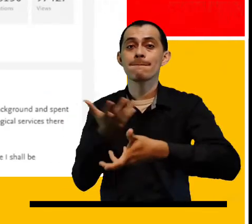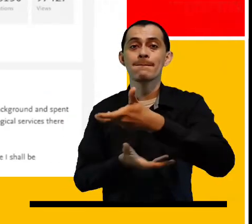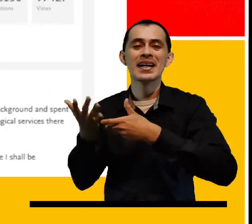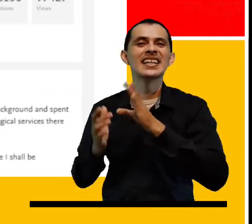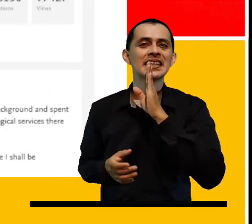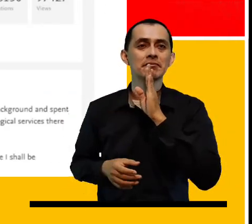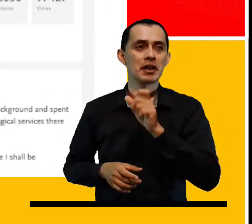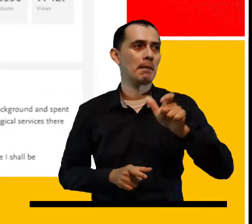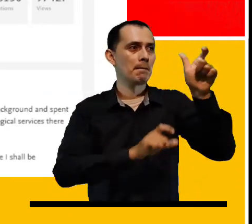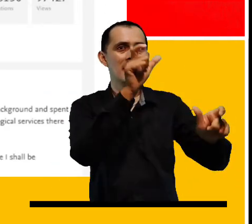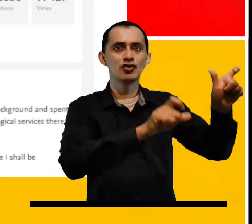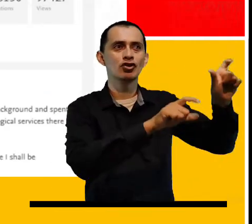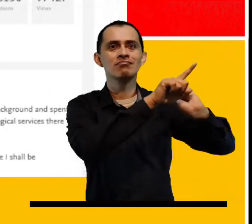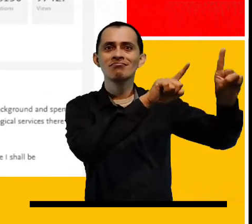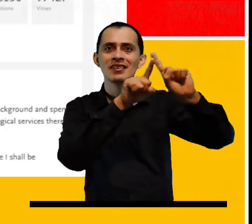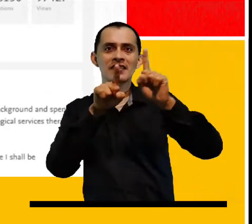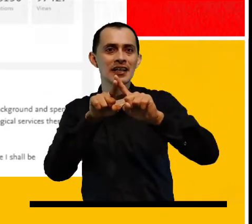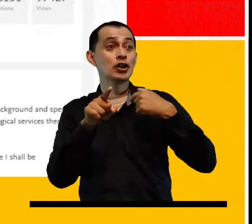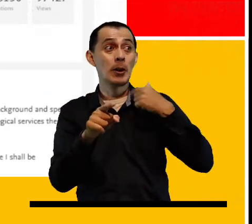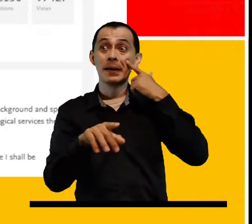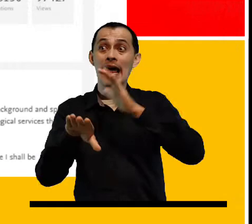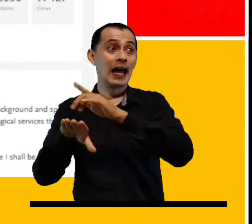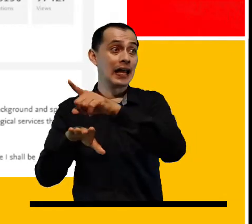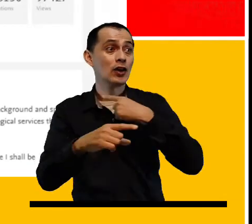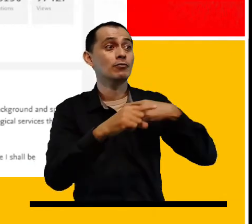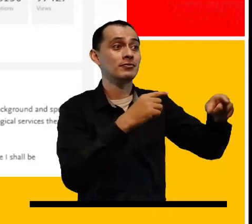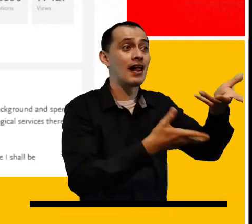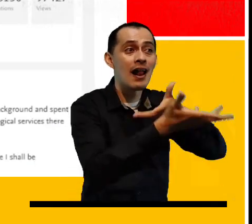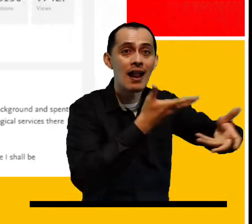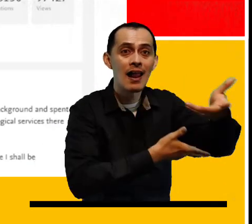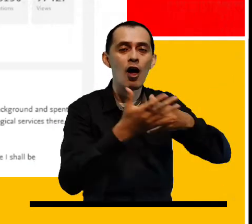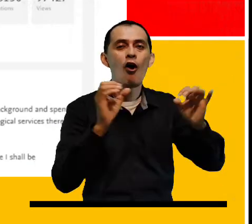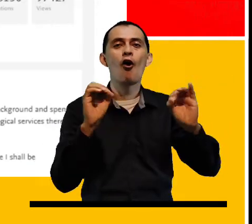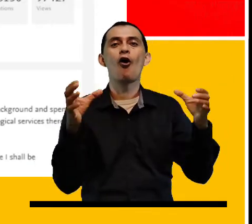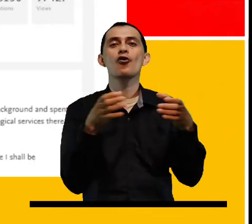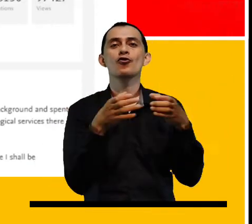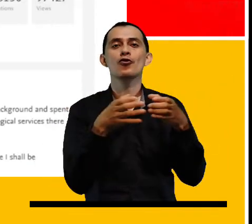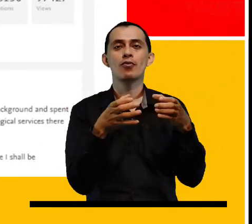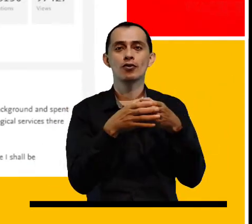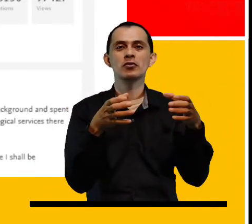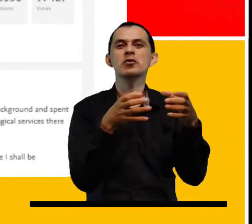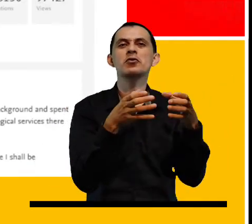de poder participar en grupos públicos relativos a su área del conocimiento, en los cuales podrán